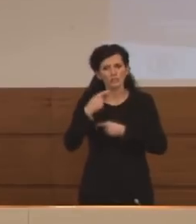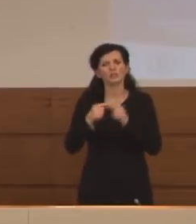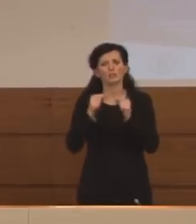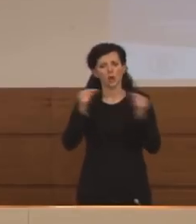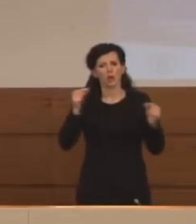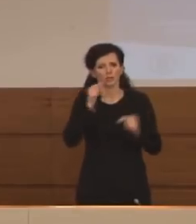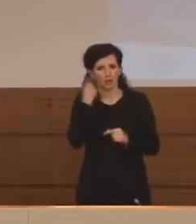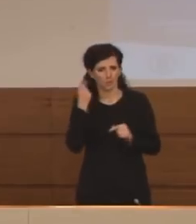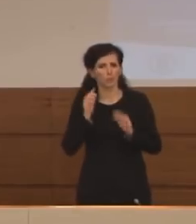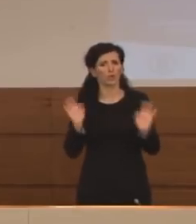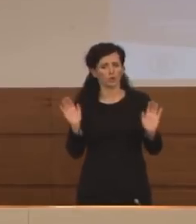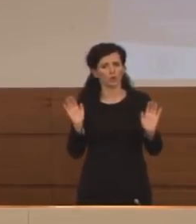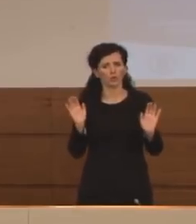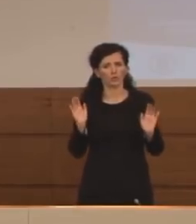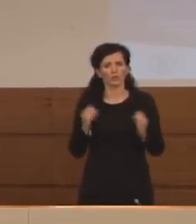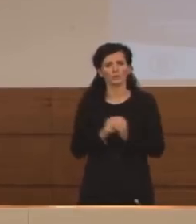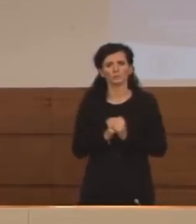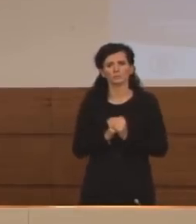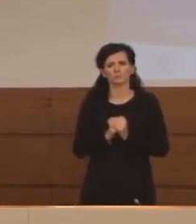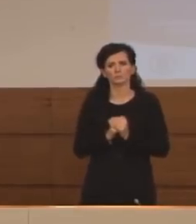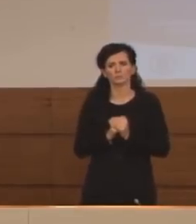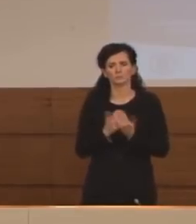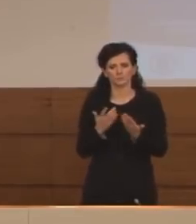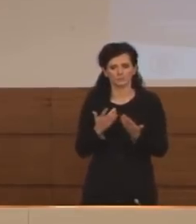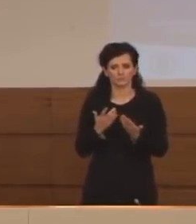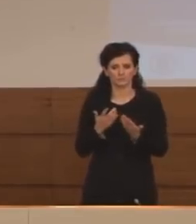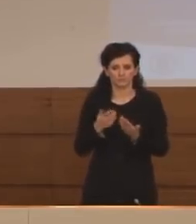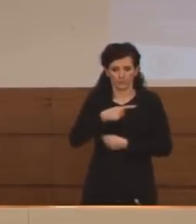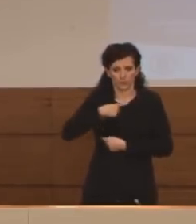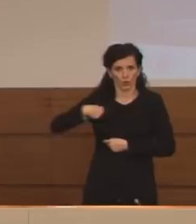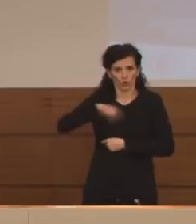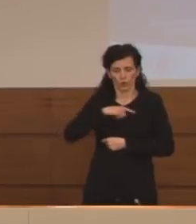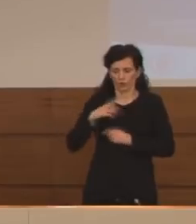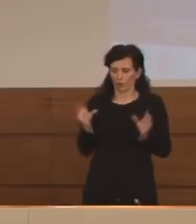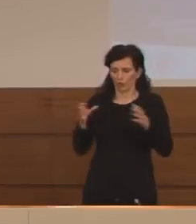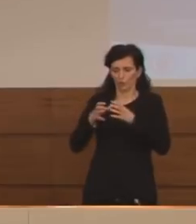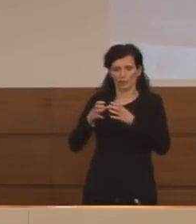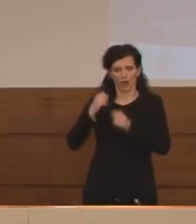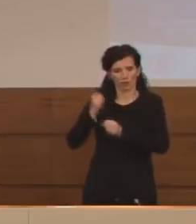Fermo rimanendo che anche noi abbiamo nel comitato operativo avuto notizia